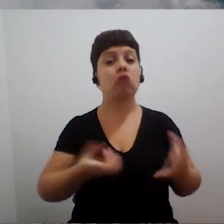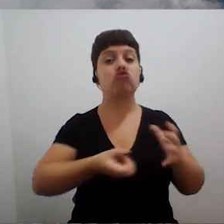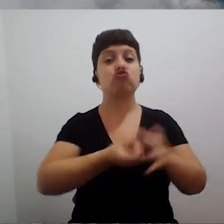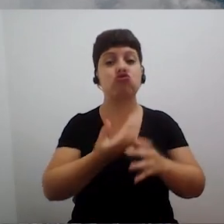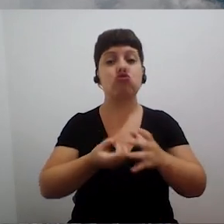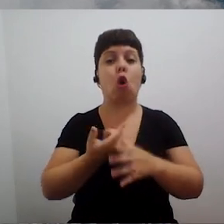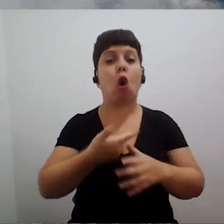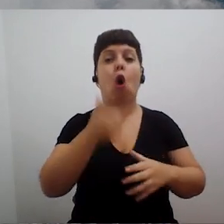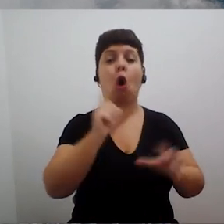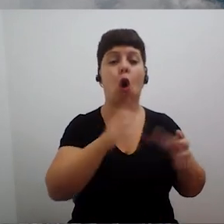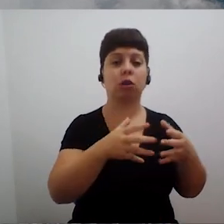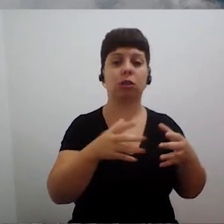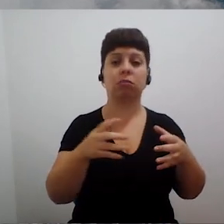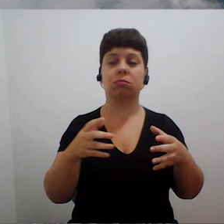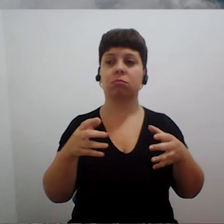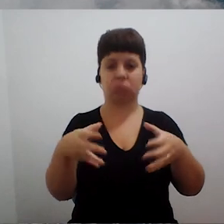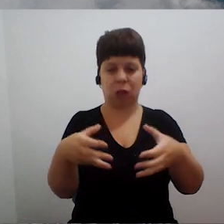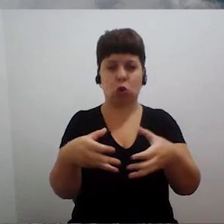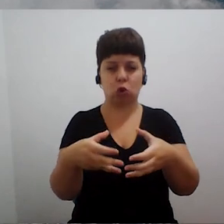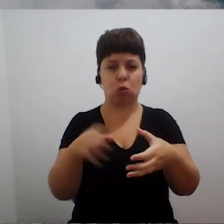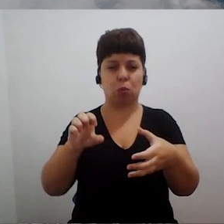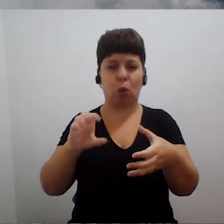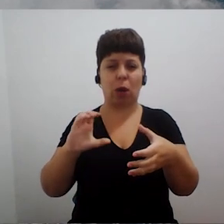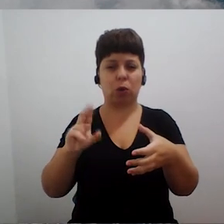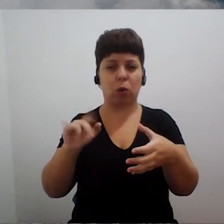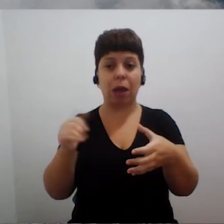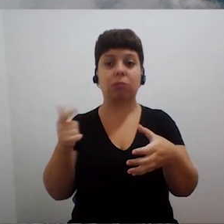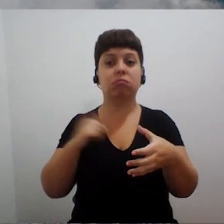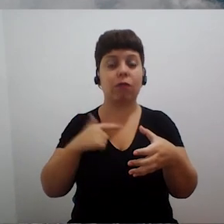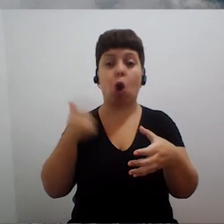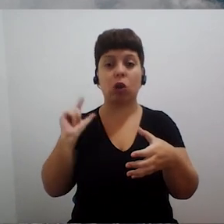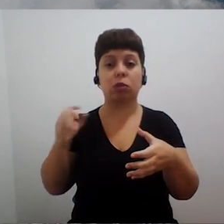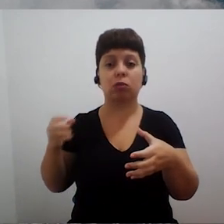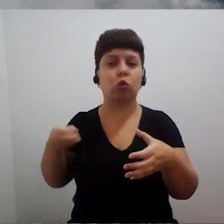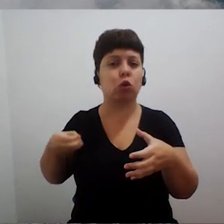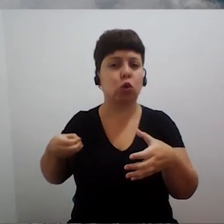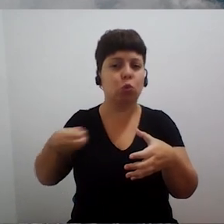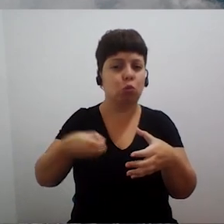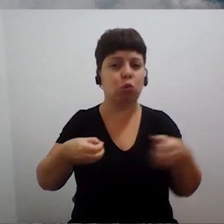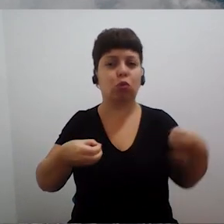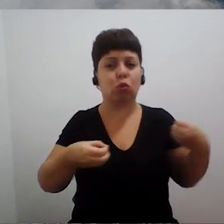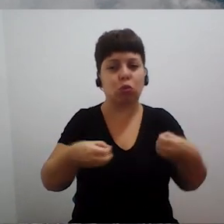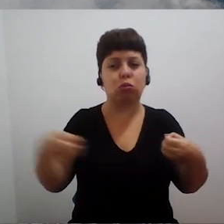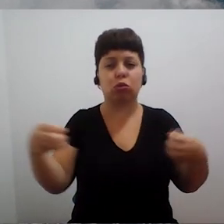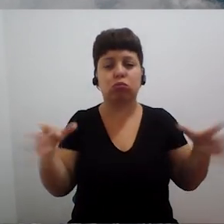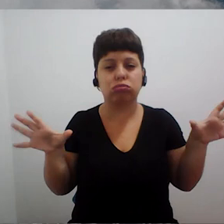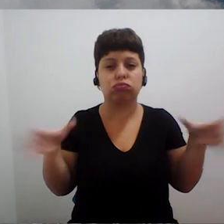essa inspiração por ecumenismo por integração, por unidade na fé cristã